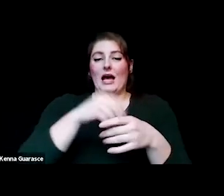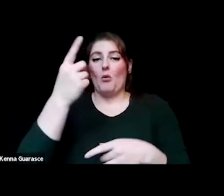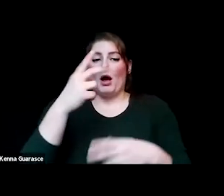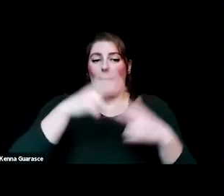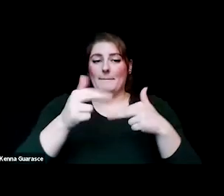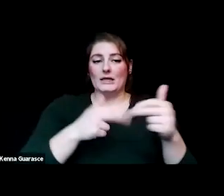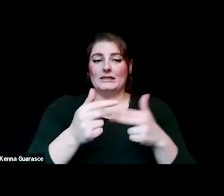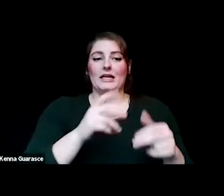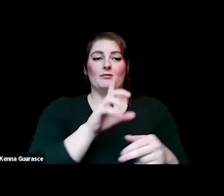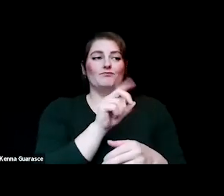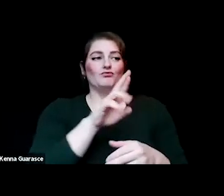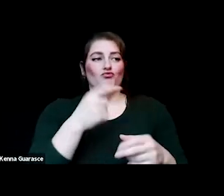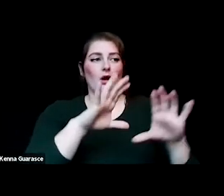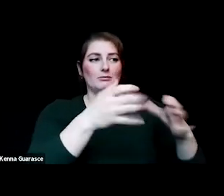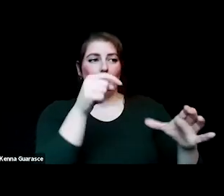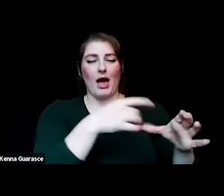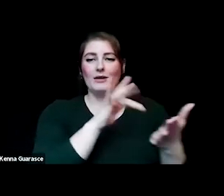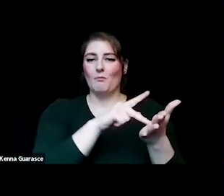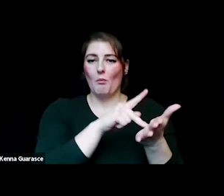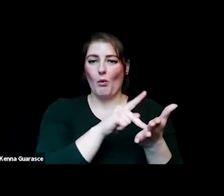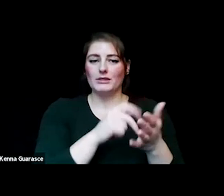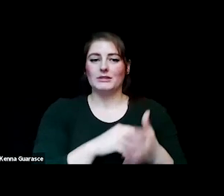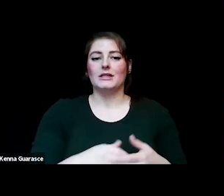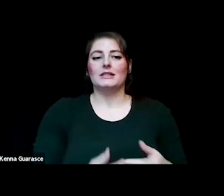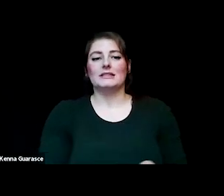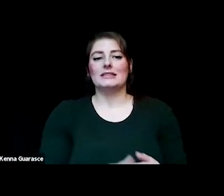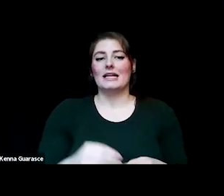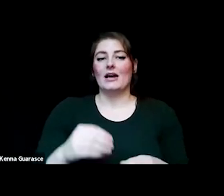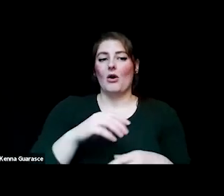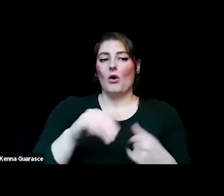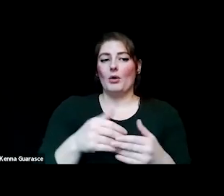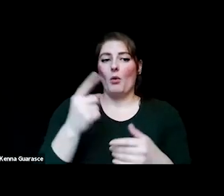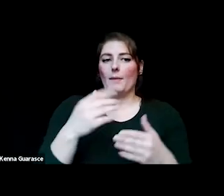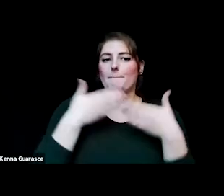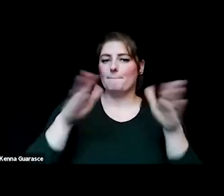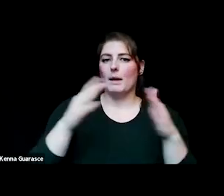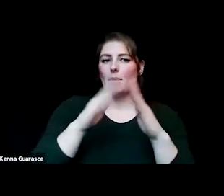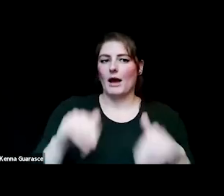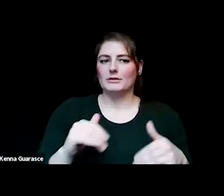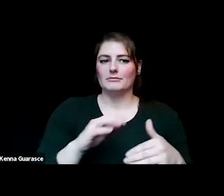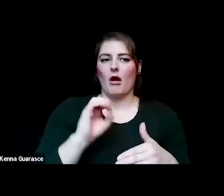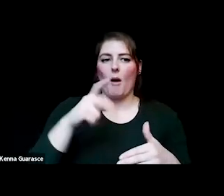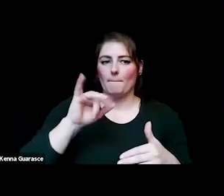un grupo de personas descuidado y vulnerable en un complejo de viviendas públicas sin acceso a la naloxona para salvar sus vidas.